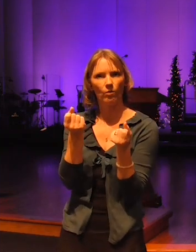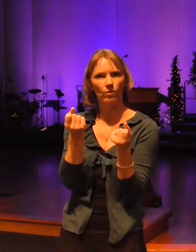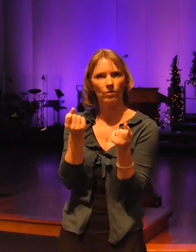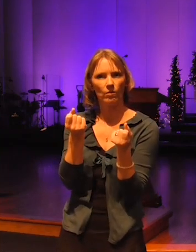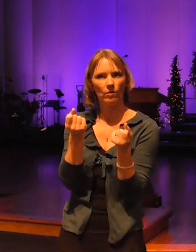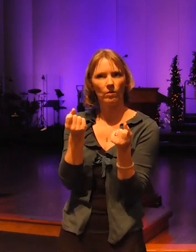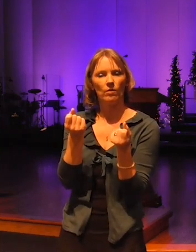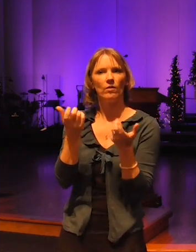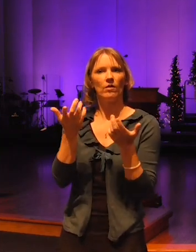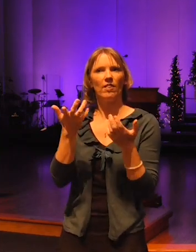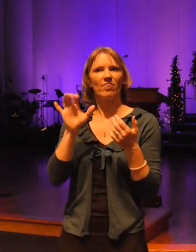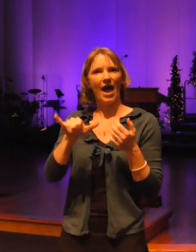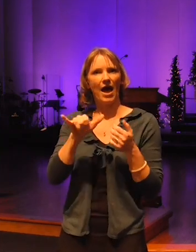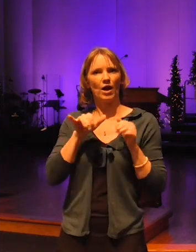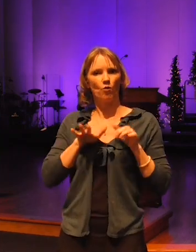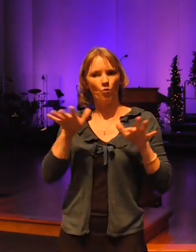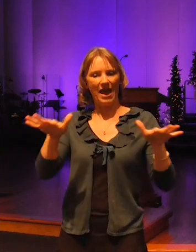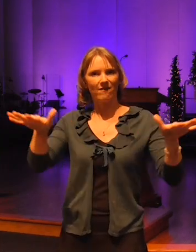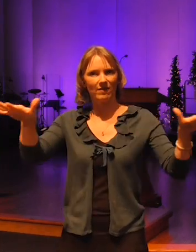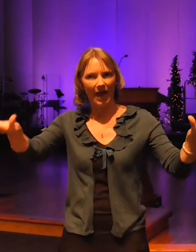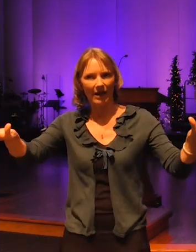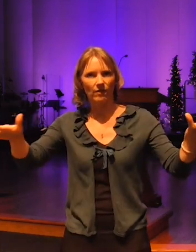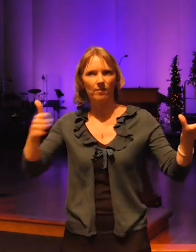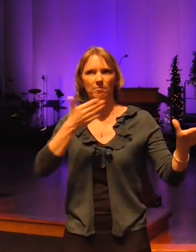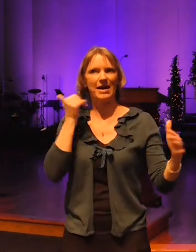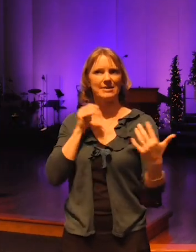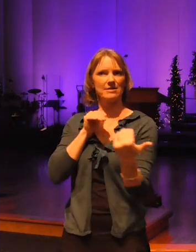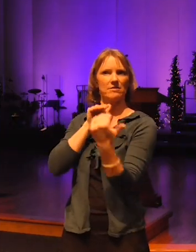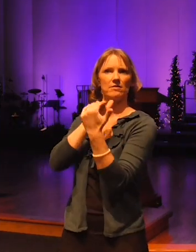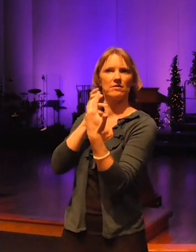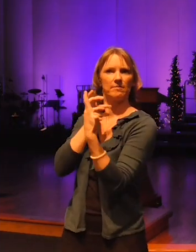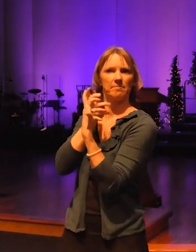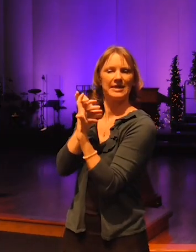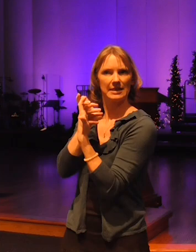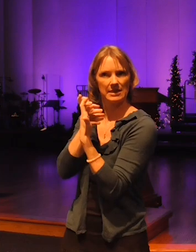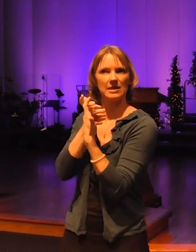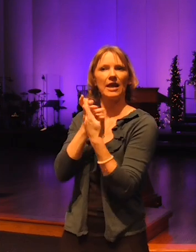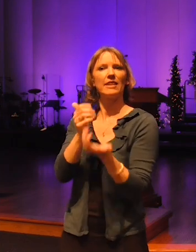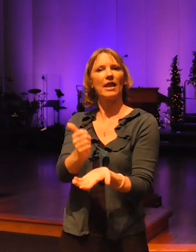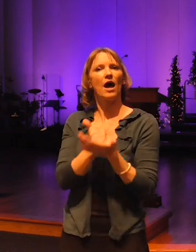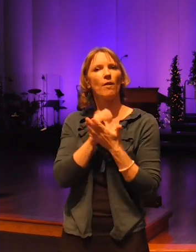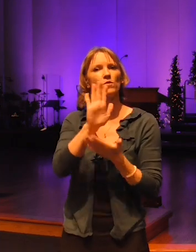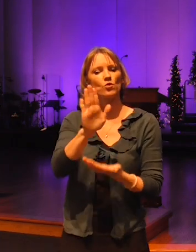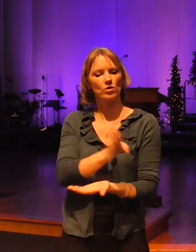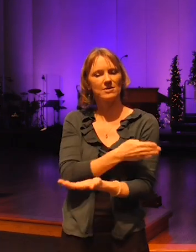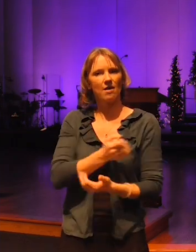tu disposición para traer lo que ayuda a tu canción a jugar y publicarlo de manera que